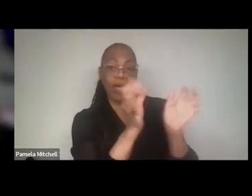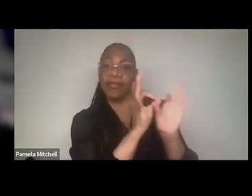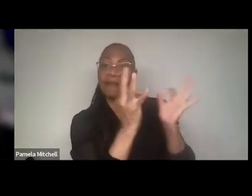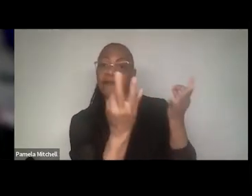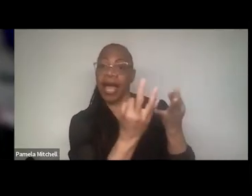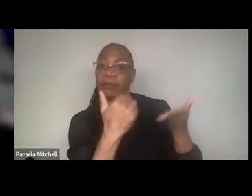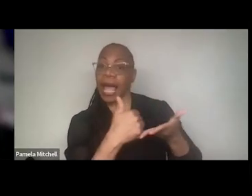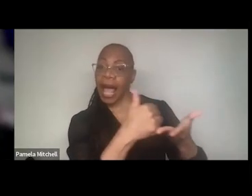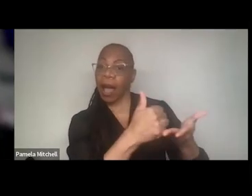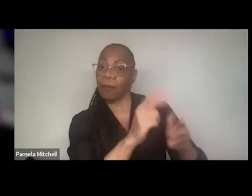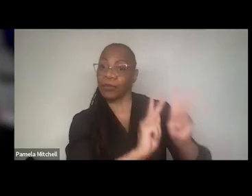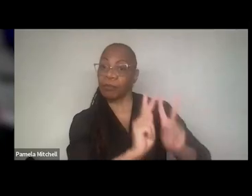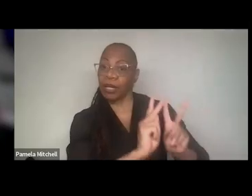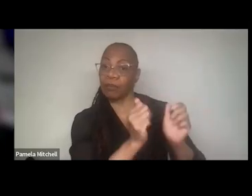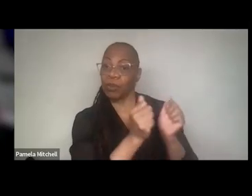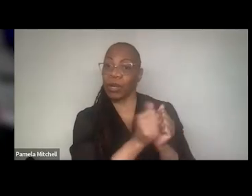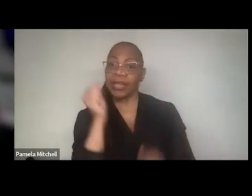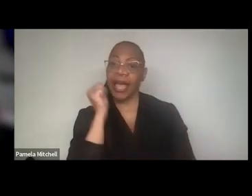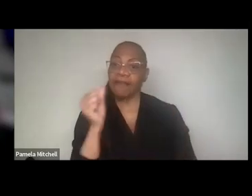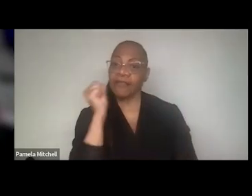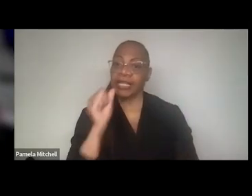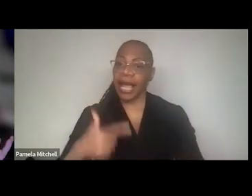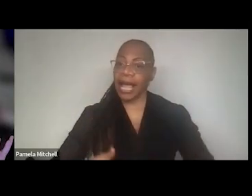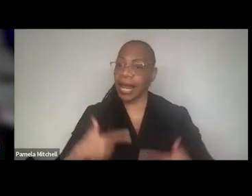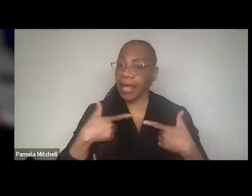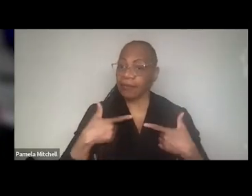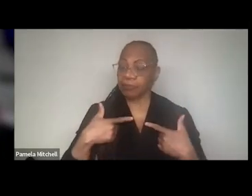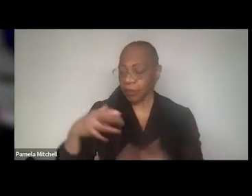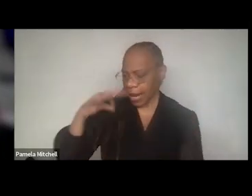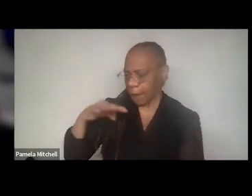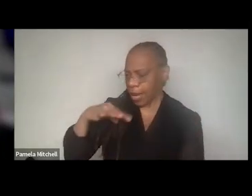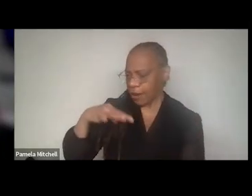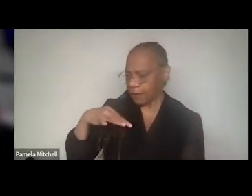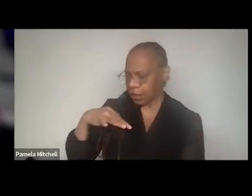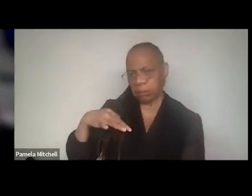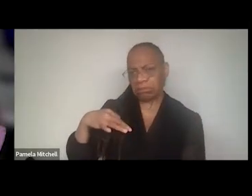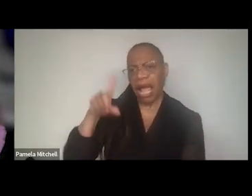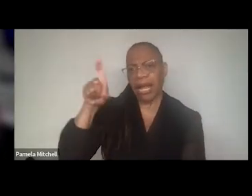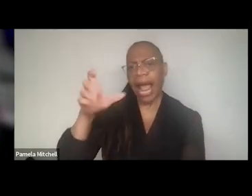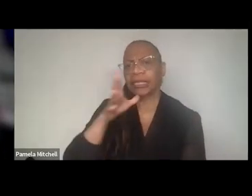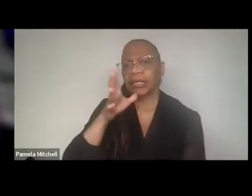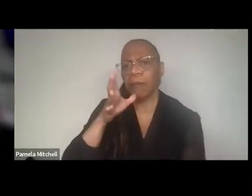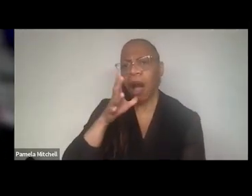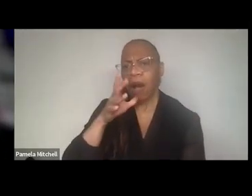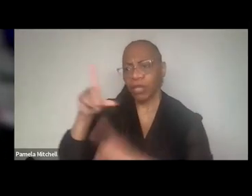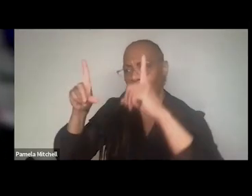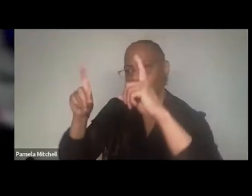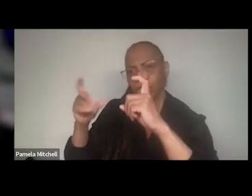Y cuando pienso en evidencia, pienso: "Oye, mamá, ¿puedes tomar una foto de la habitación?" y así podemos mostrar a la seguridad social